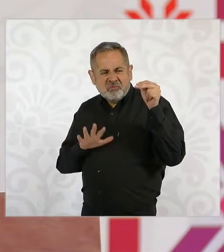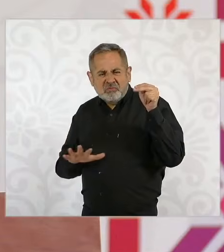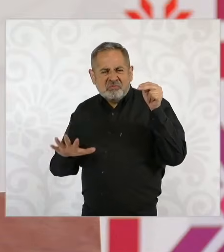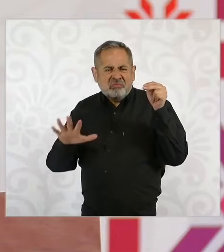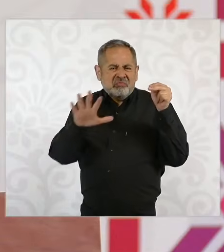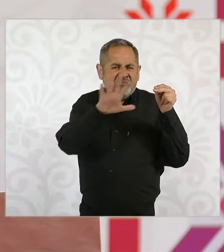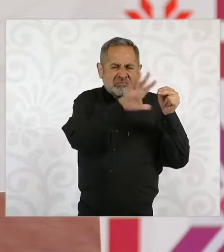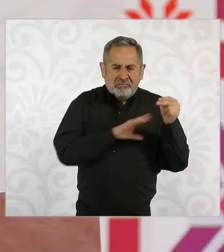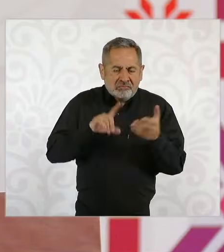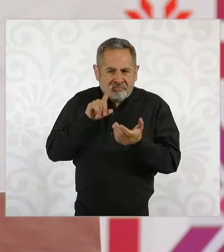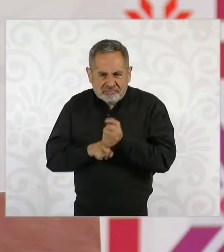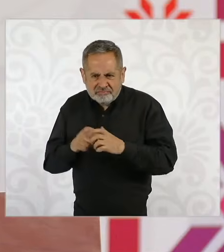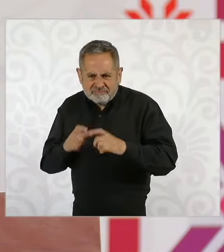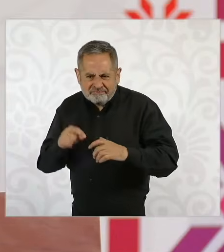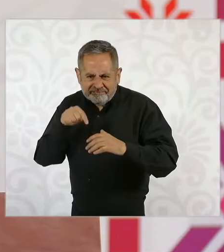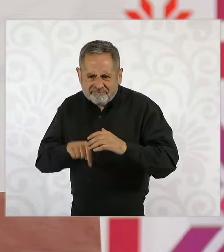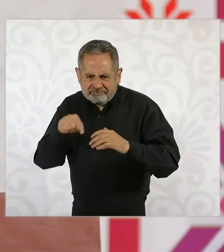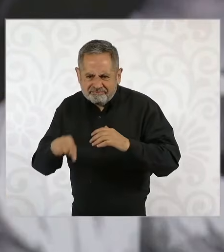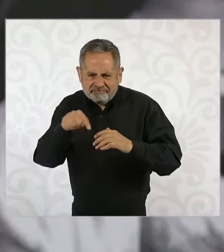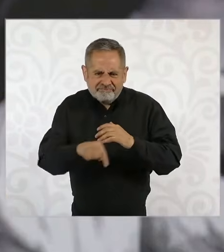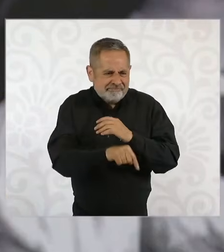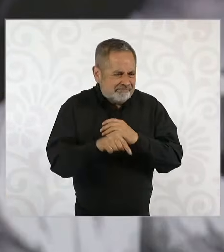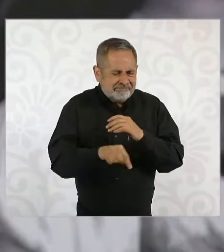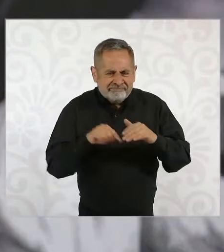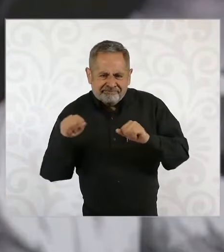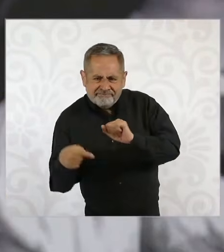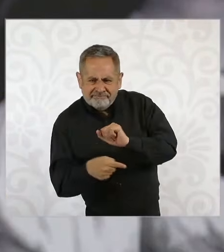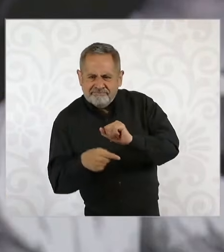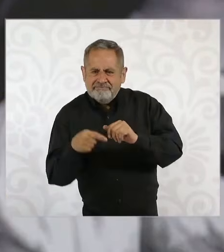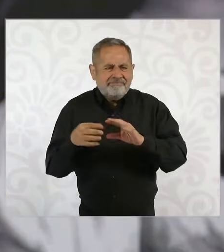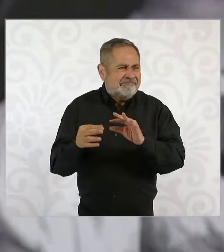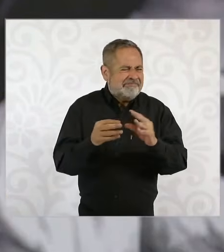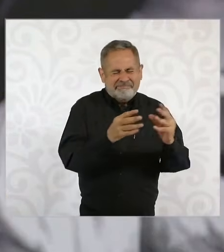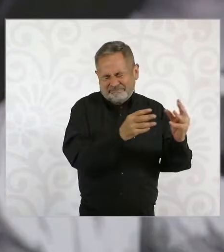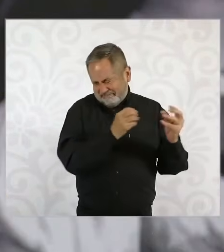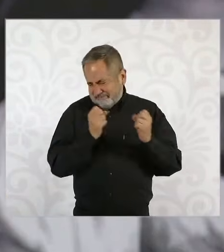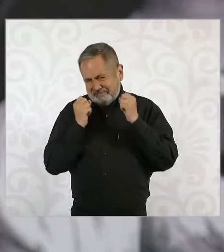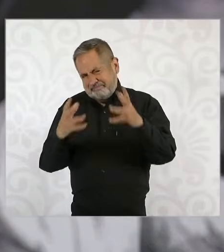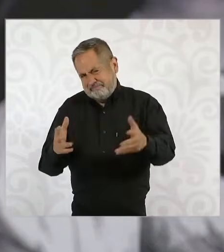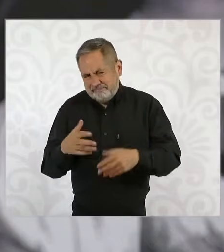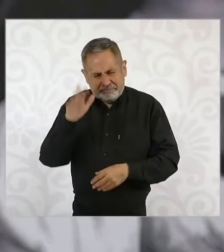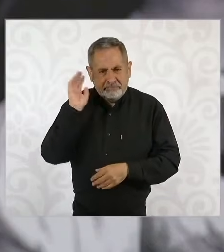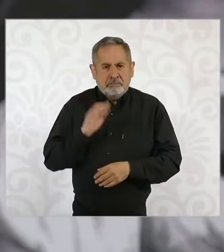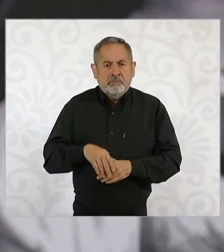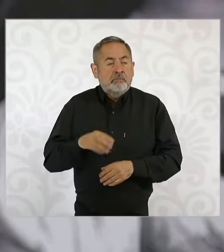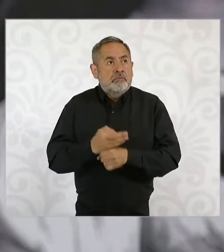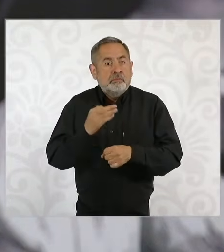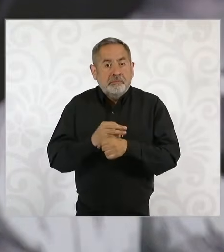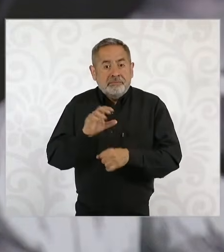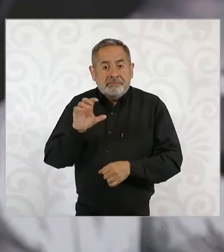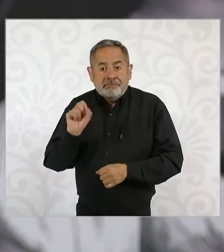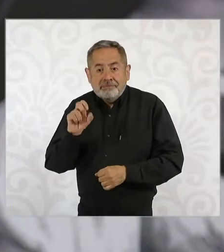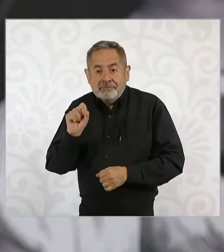este tenemos registrados en todo el territorio nacional más de 62000 sitios arqueológicos y,